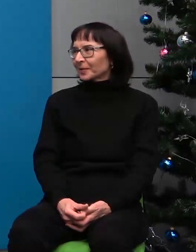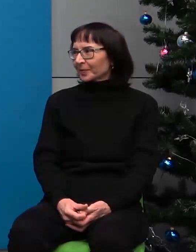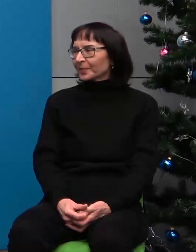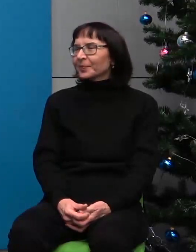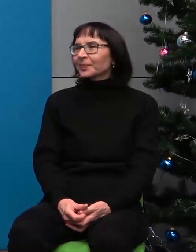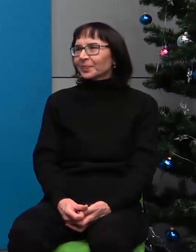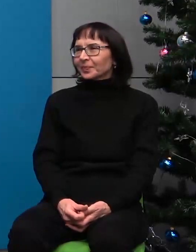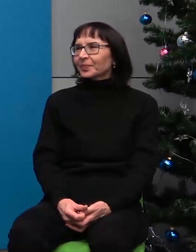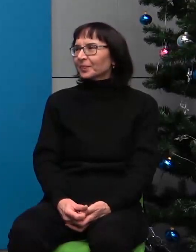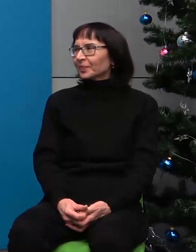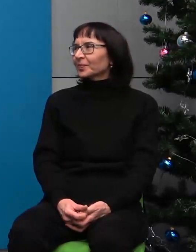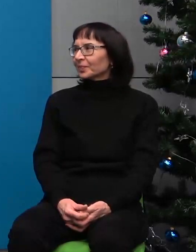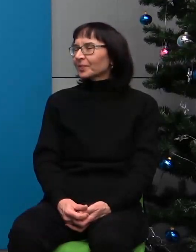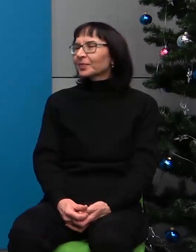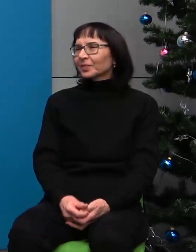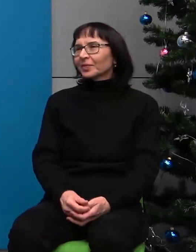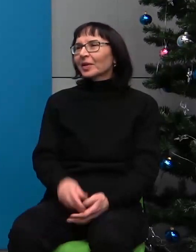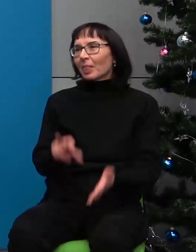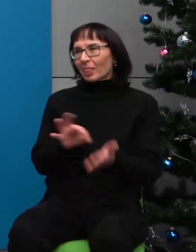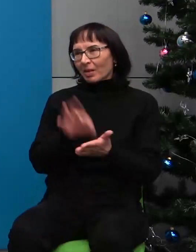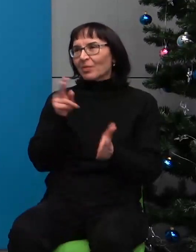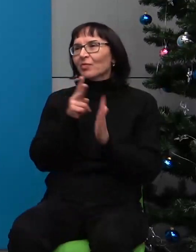To na pewno film jest takim medium, który...